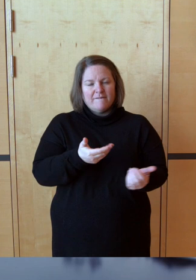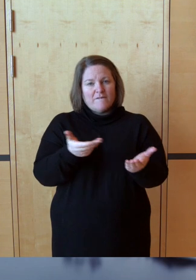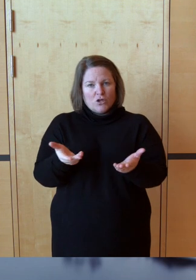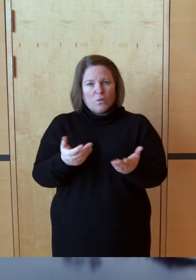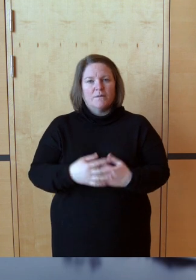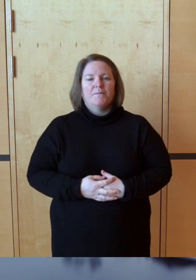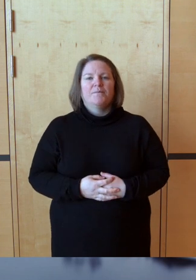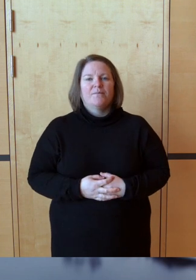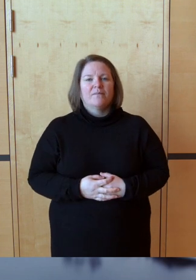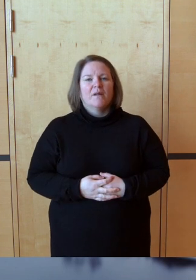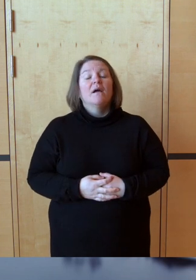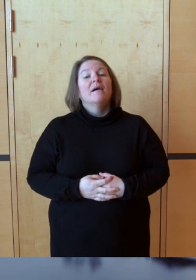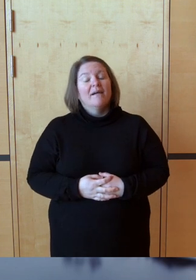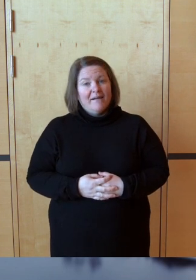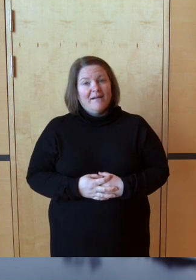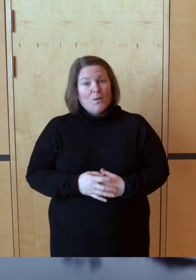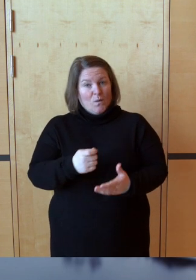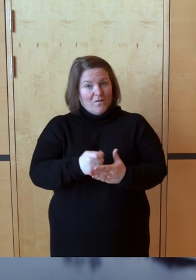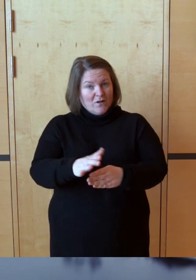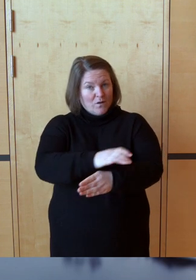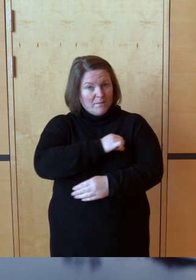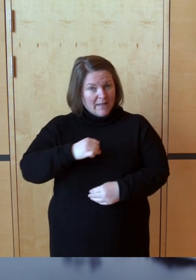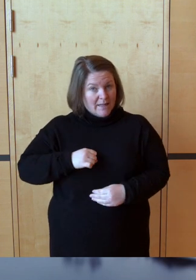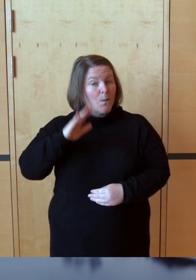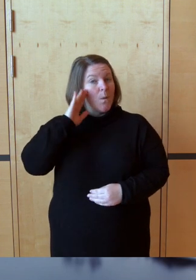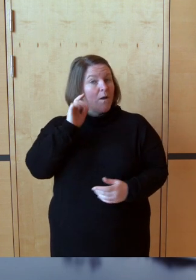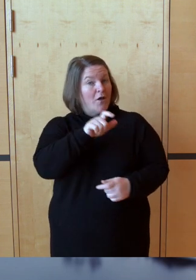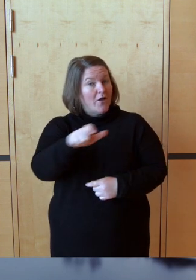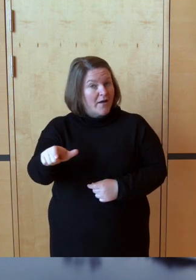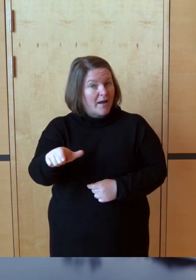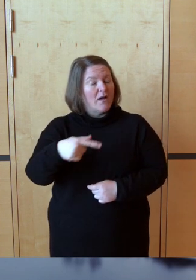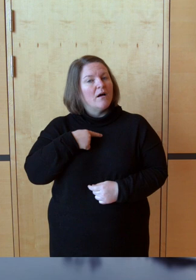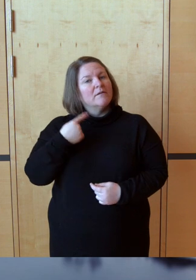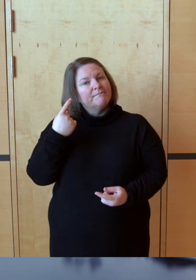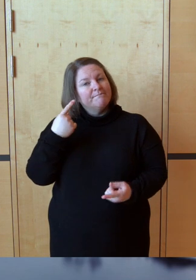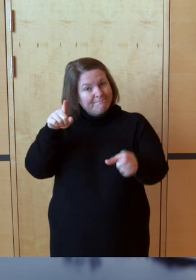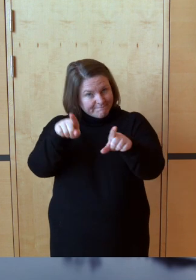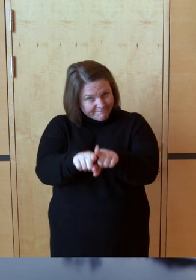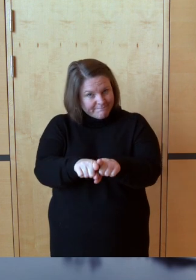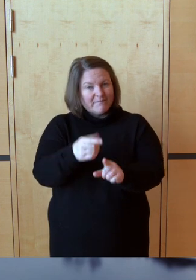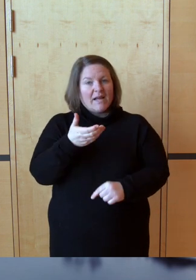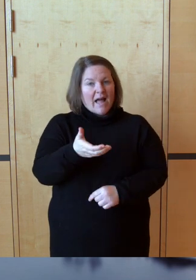Fortfarande för mckeogh hörde jag älskar bifall Gardiner Sean Banan och Fridas